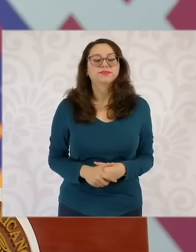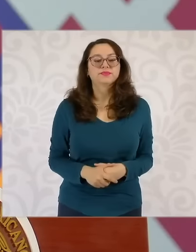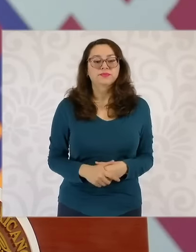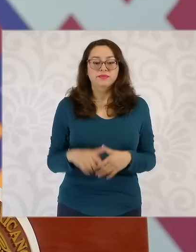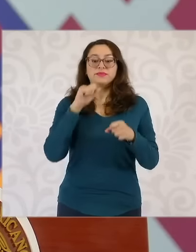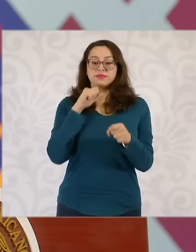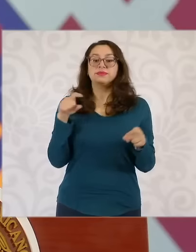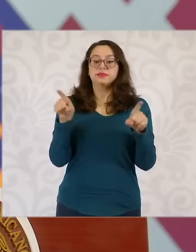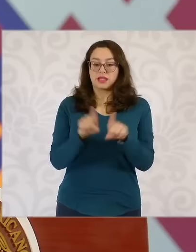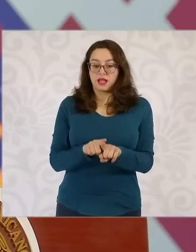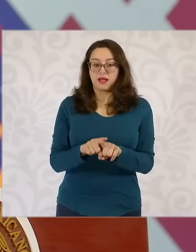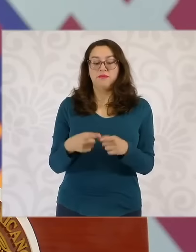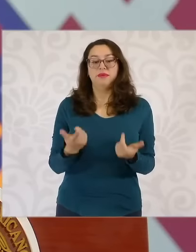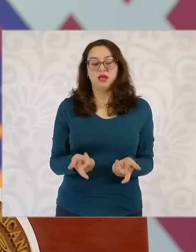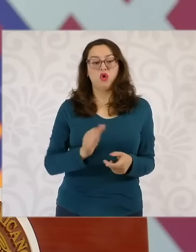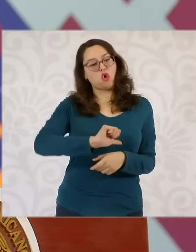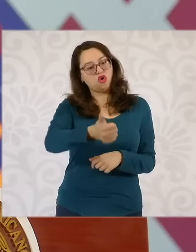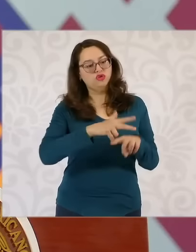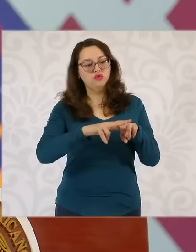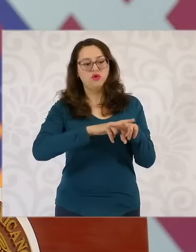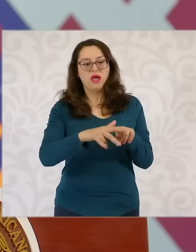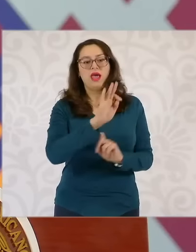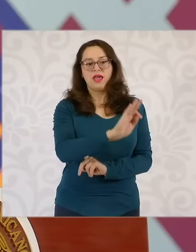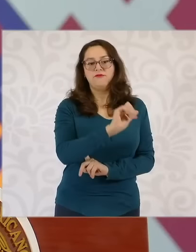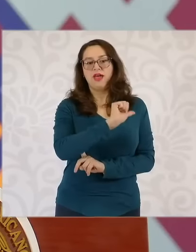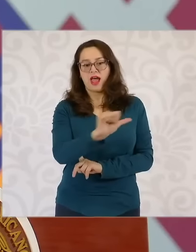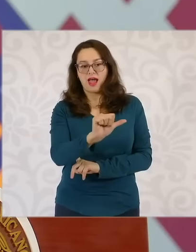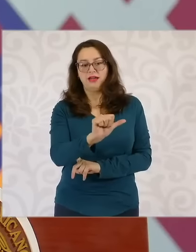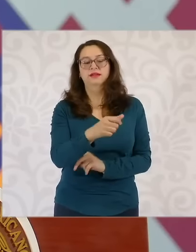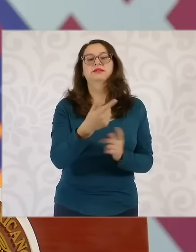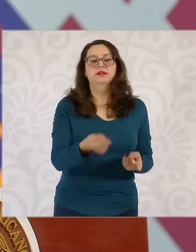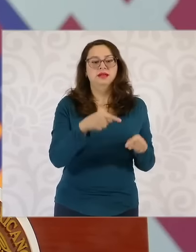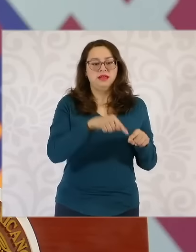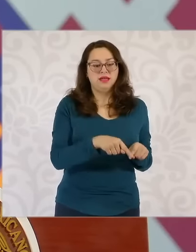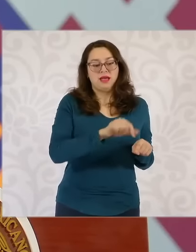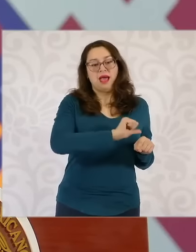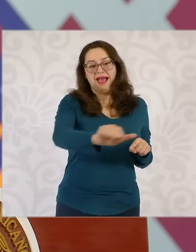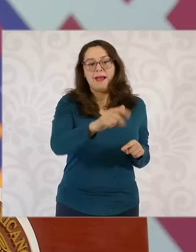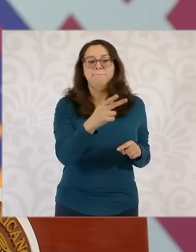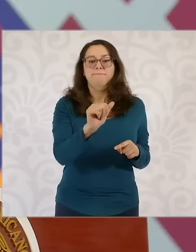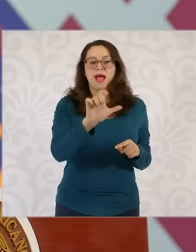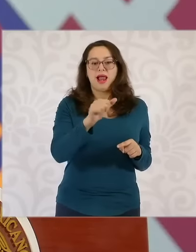vamos a informar sobre la línea FA que va de eh Cuatzacalgos Zapalenque y en este caso vamos a